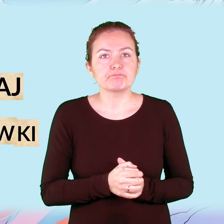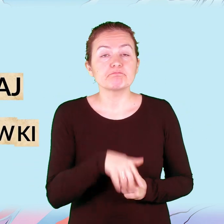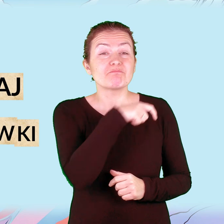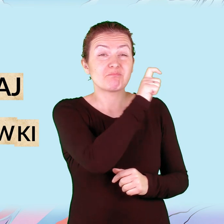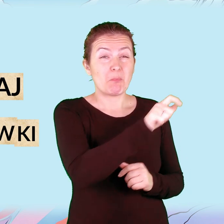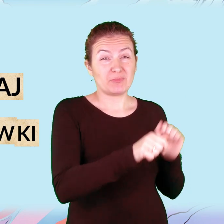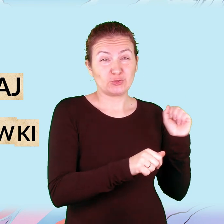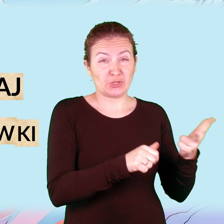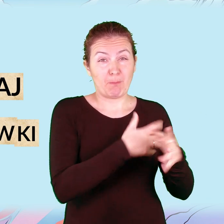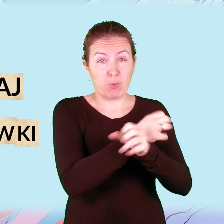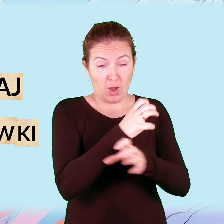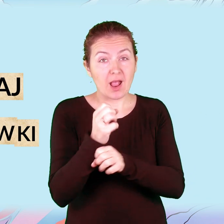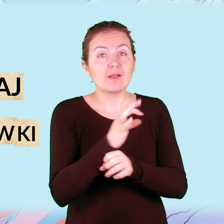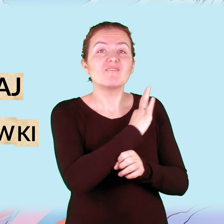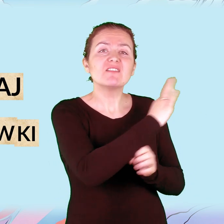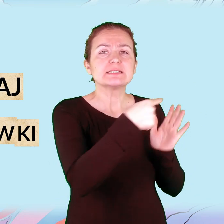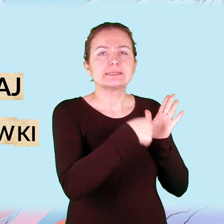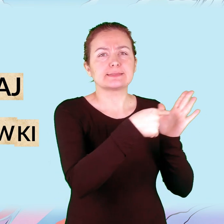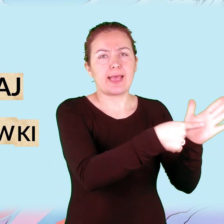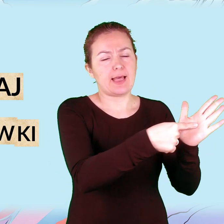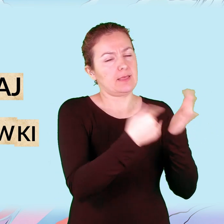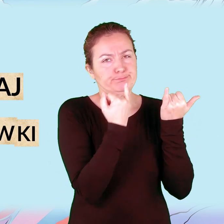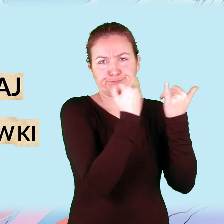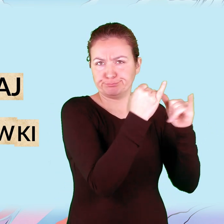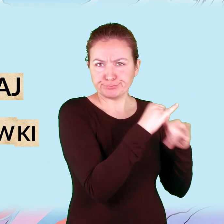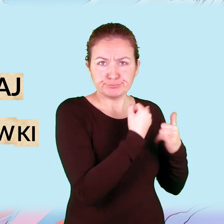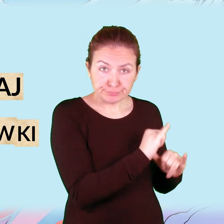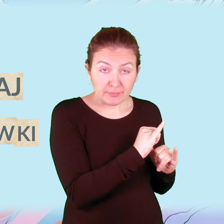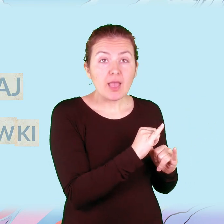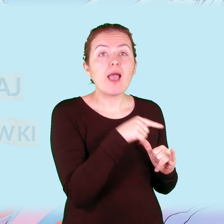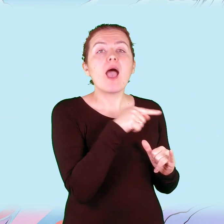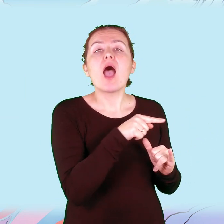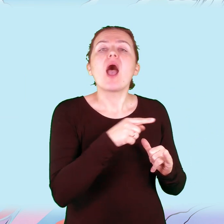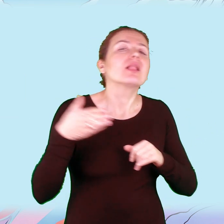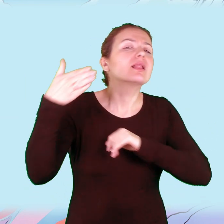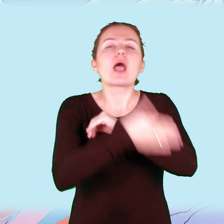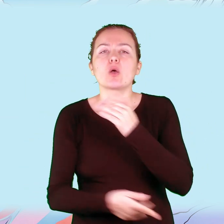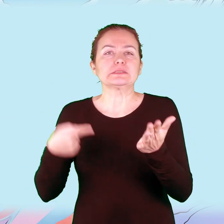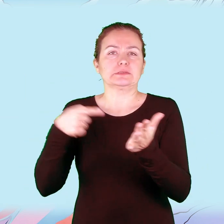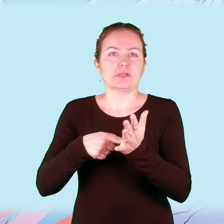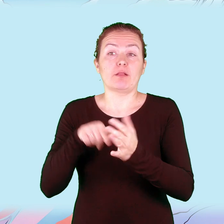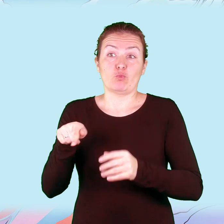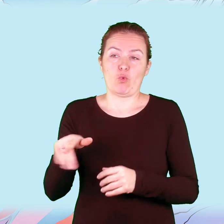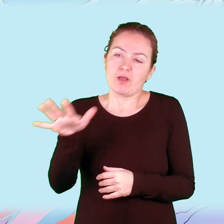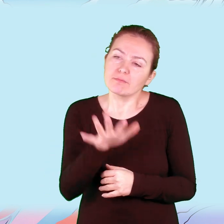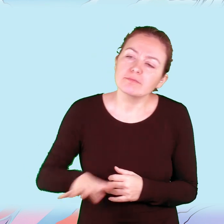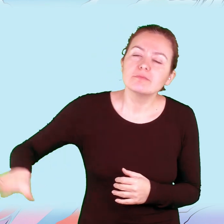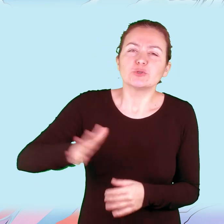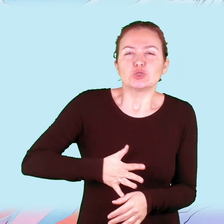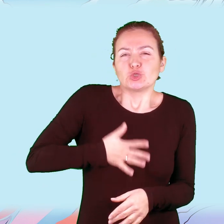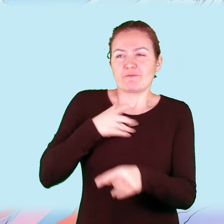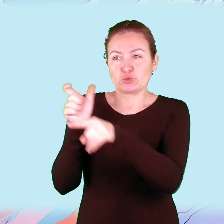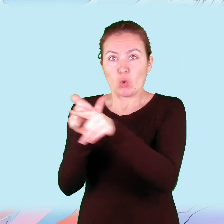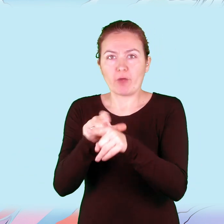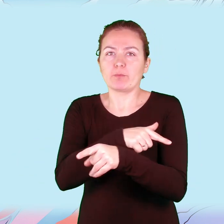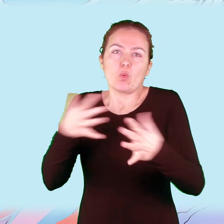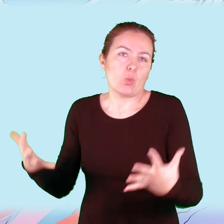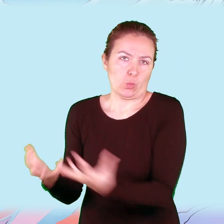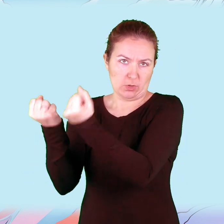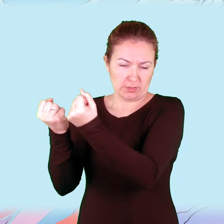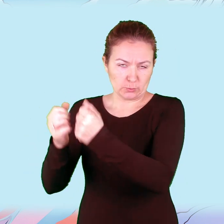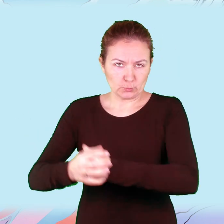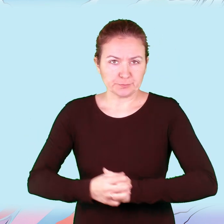Każdy bohater ma inny cel do osiągnięcia, aby uratować Krainę Dziwnych Słów: